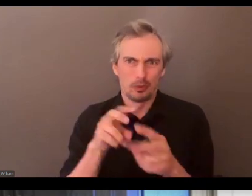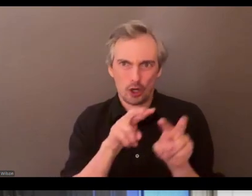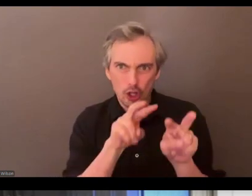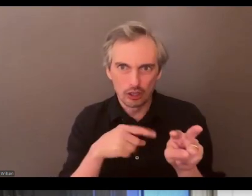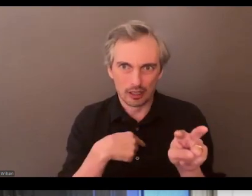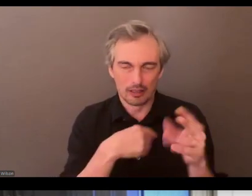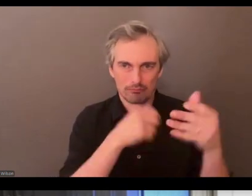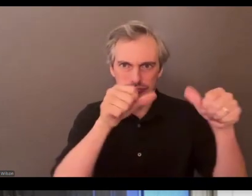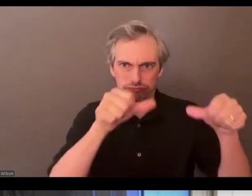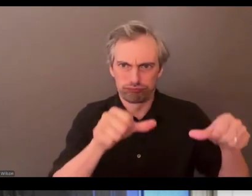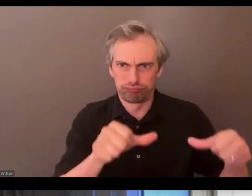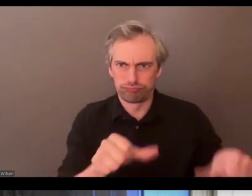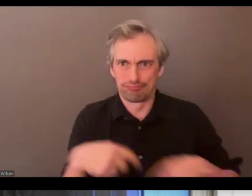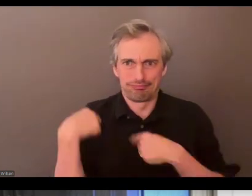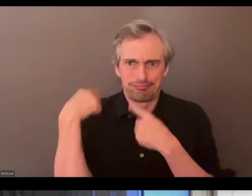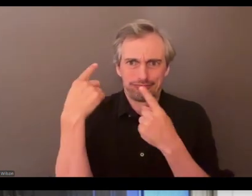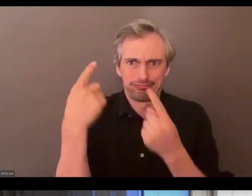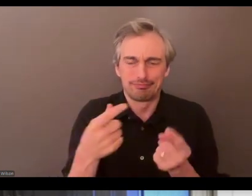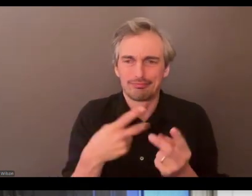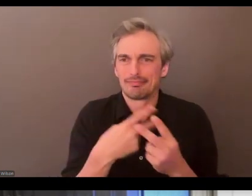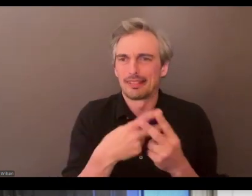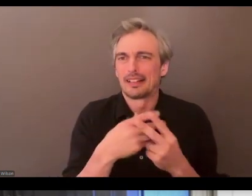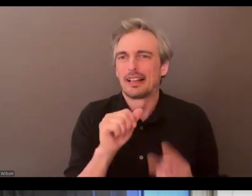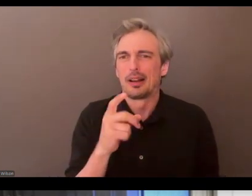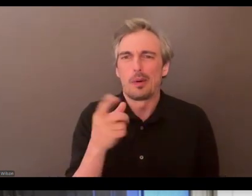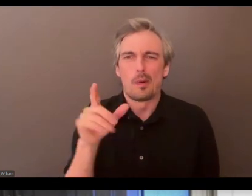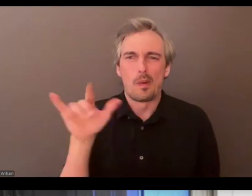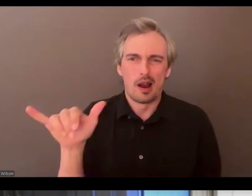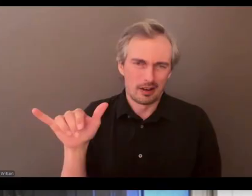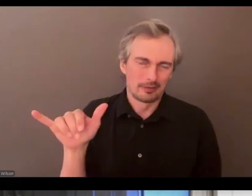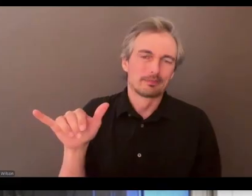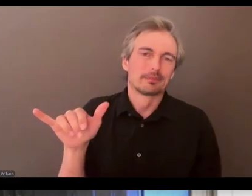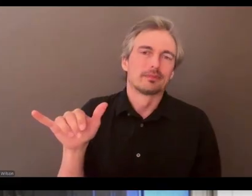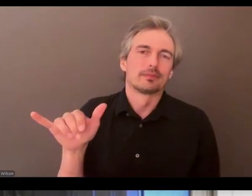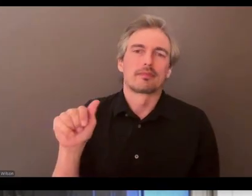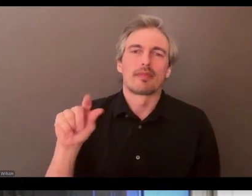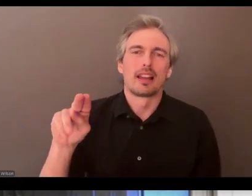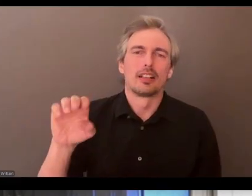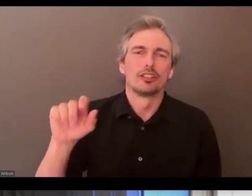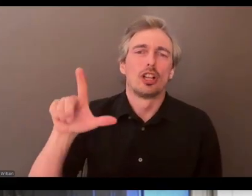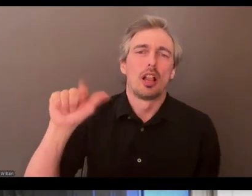では、今夜の話題についてお話ししましょう。 まず、障壁のないデ ータについて見ていきます。